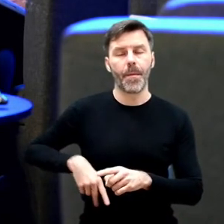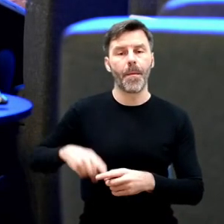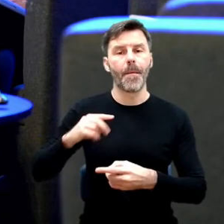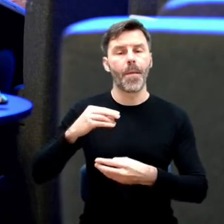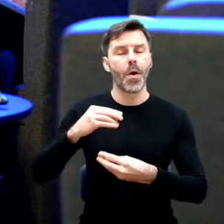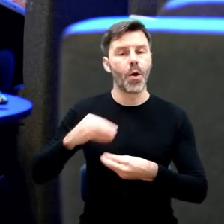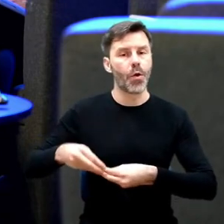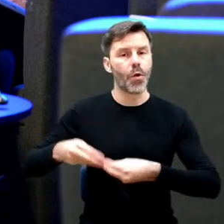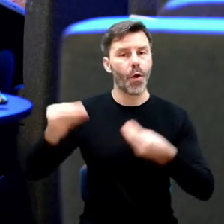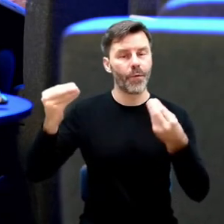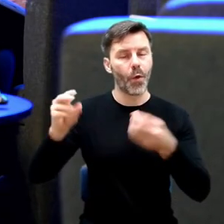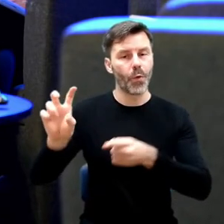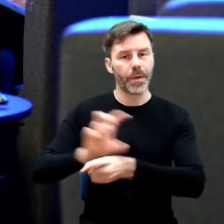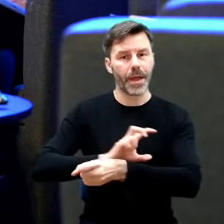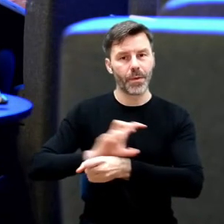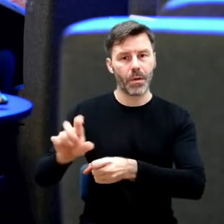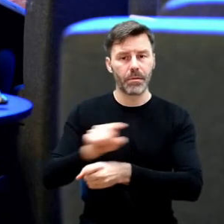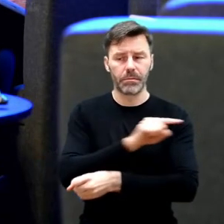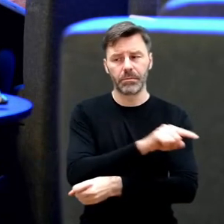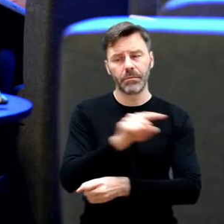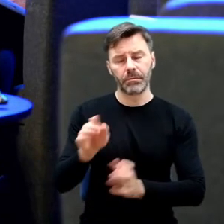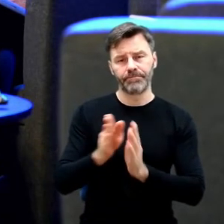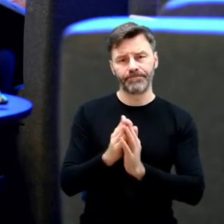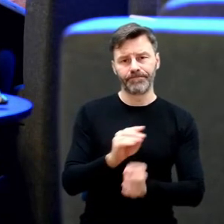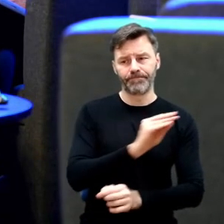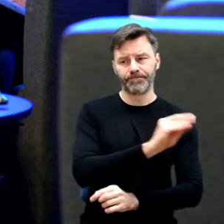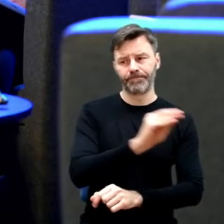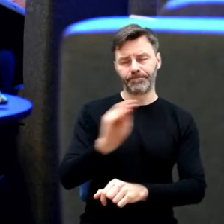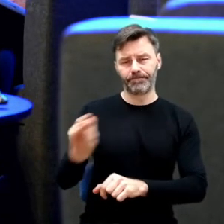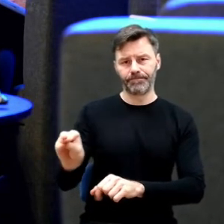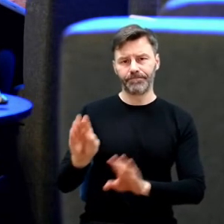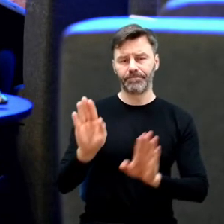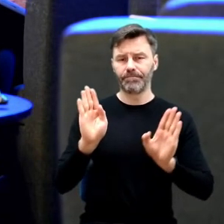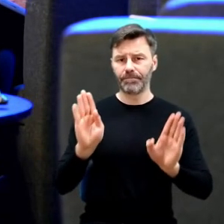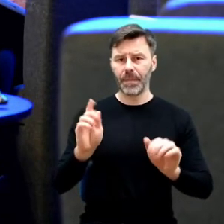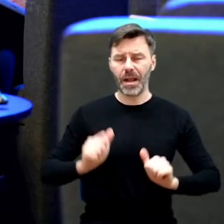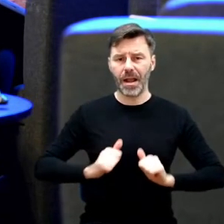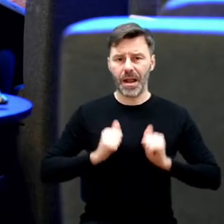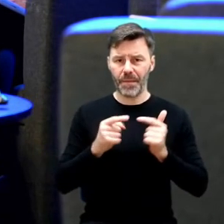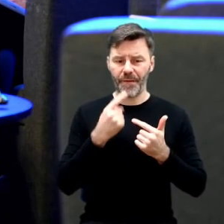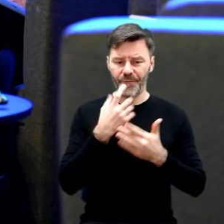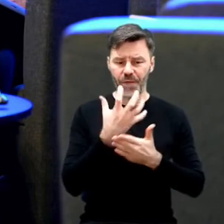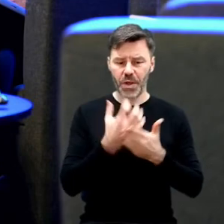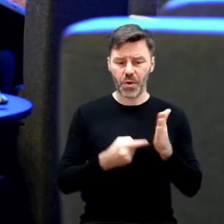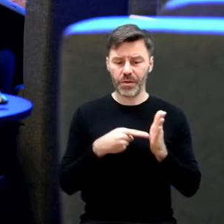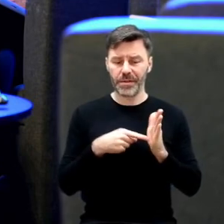żeby wykorzystali te zapisy, jakie są w części ósmej